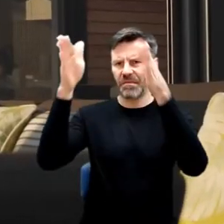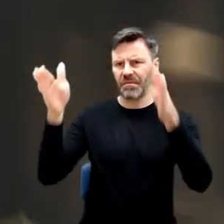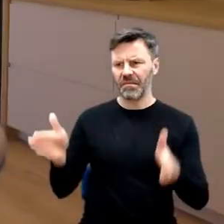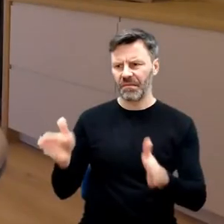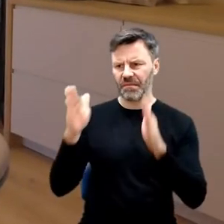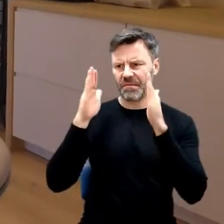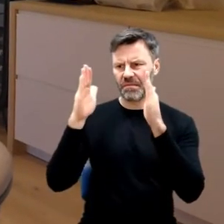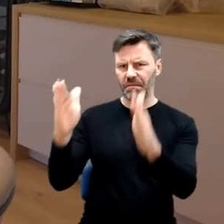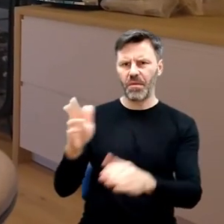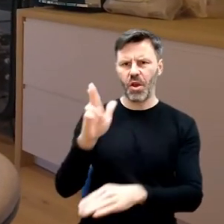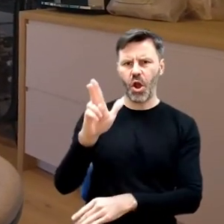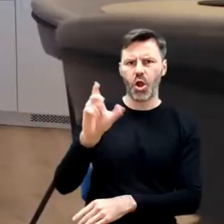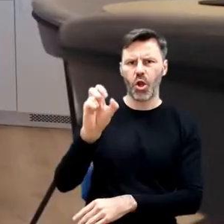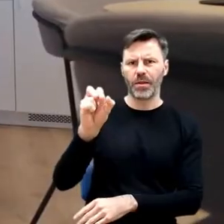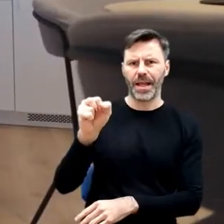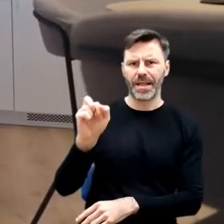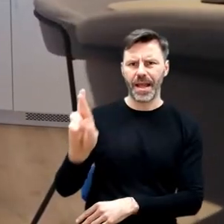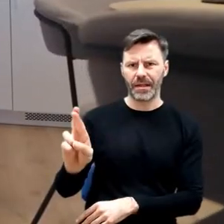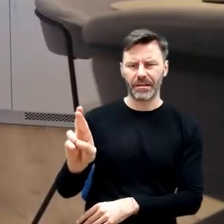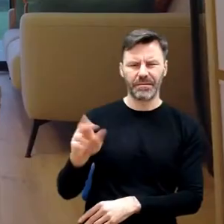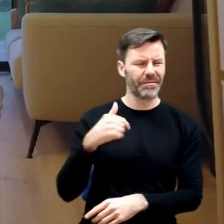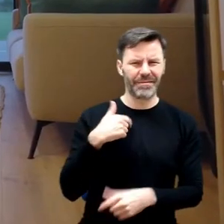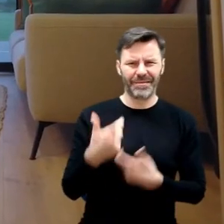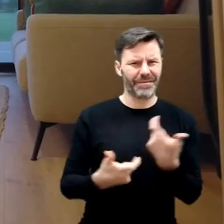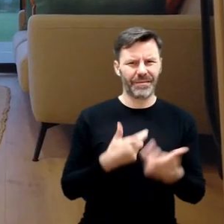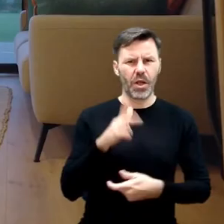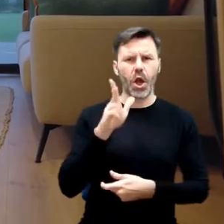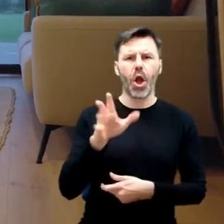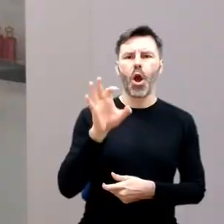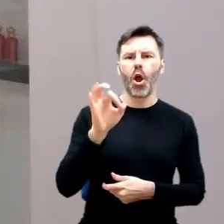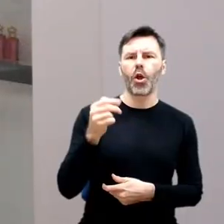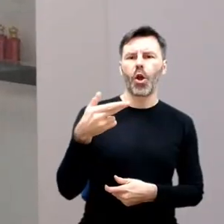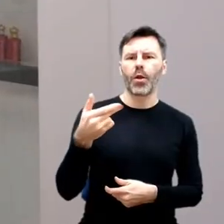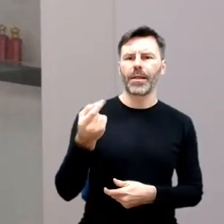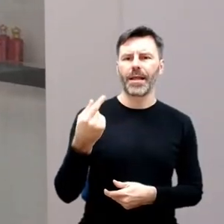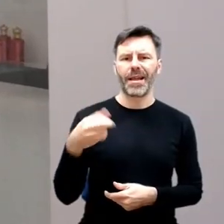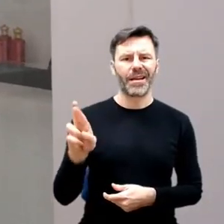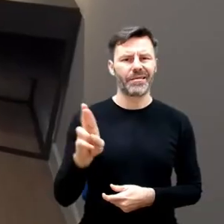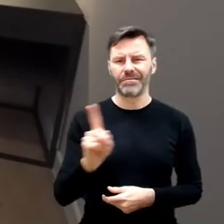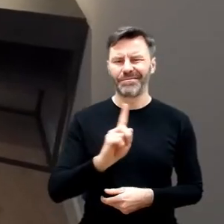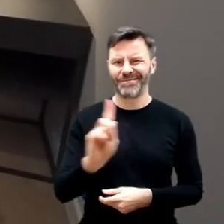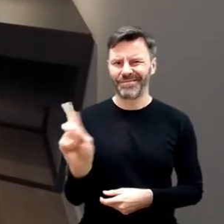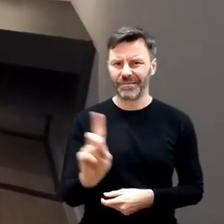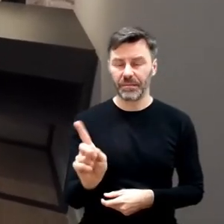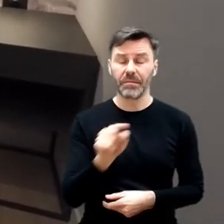nie funkcjonujemy, tak jak wiele spółek działających w branży modułowej